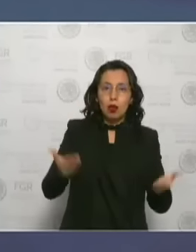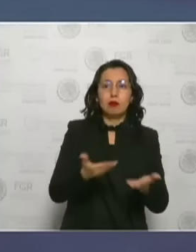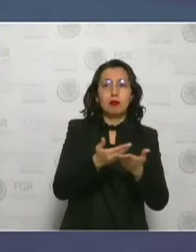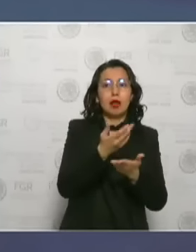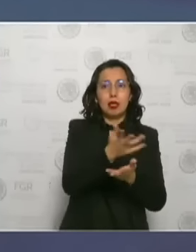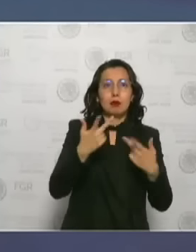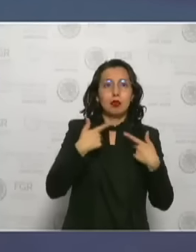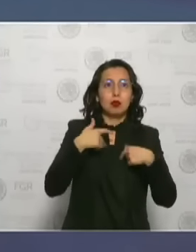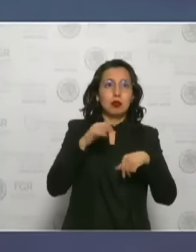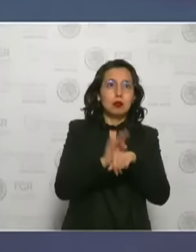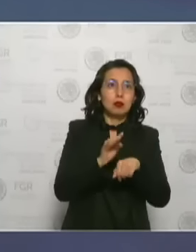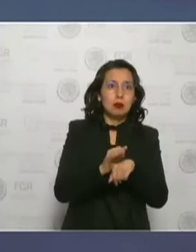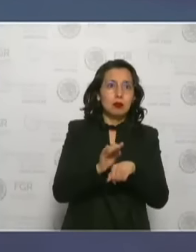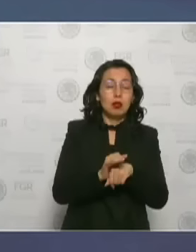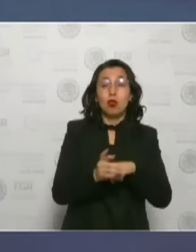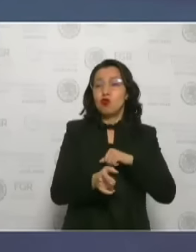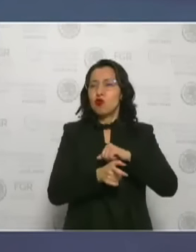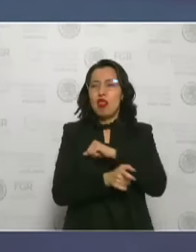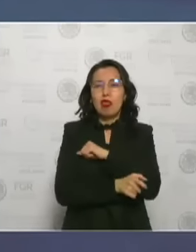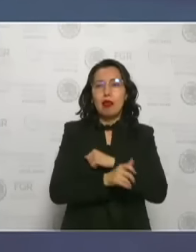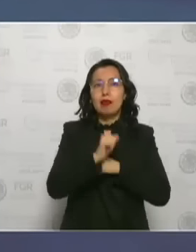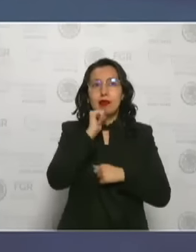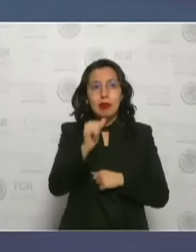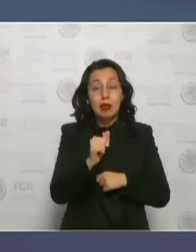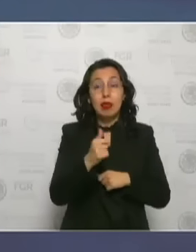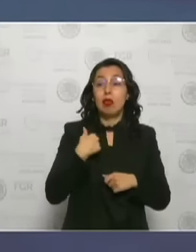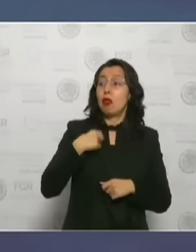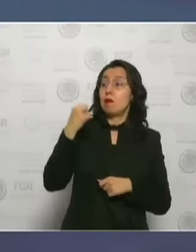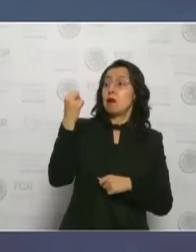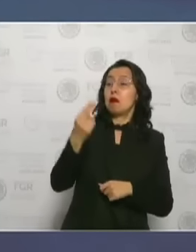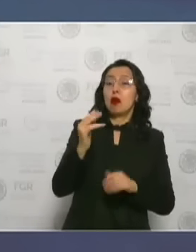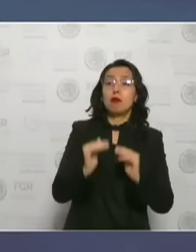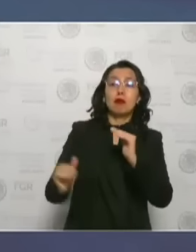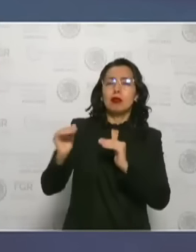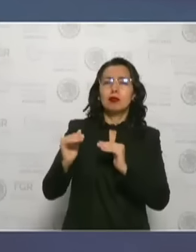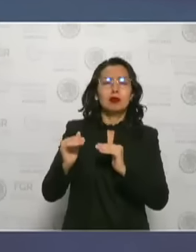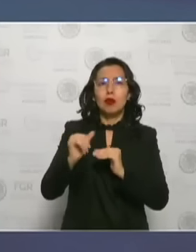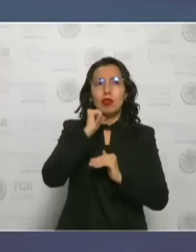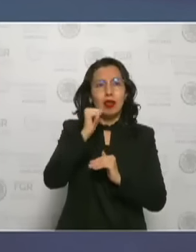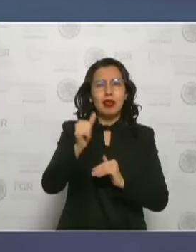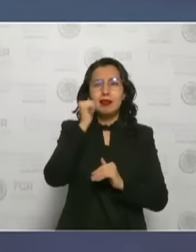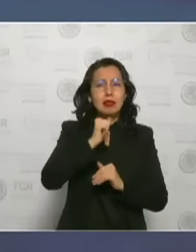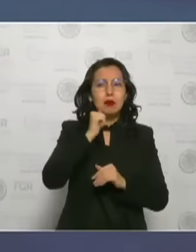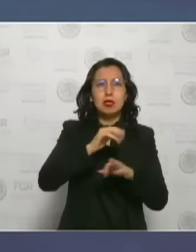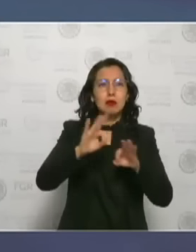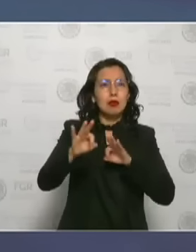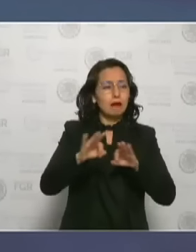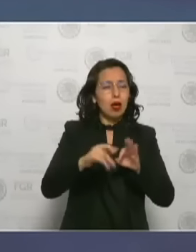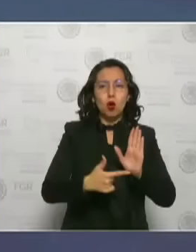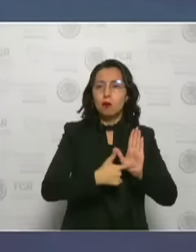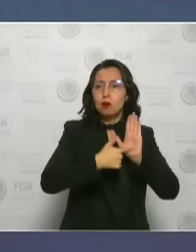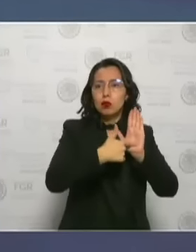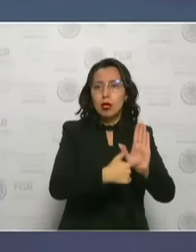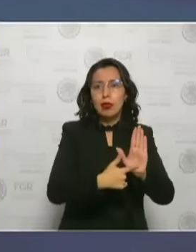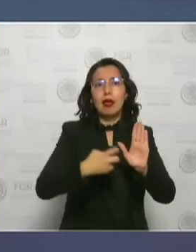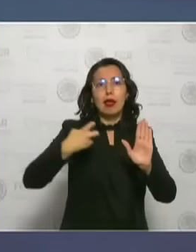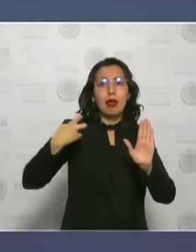sin impunidad, sin corrupción, sin privilegios y dando resultados. Solo así podremos recuperar